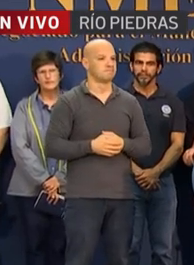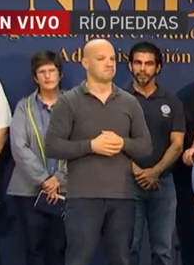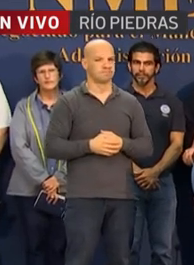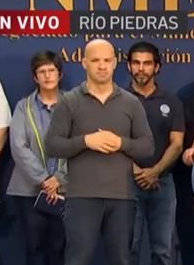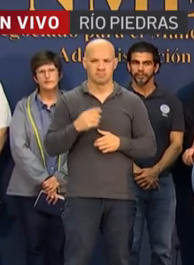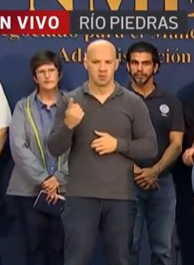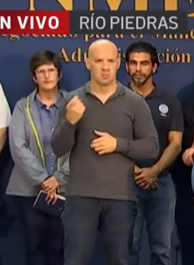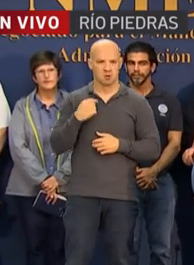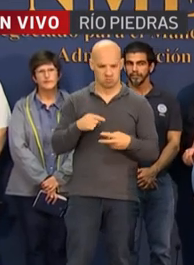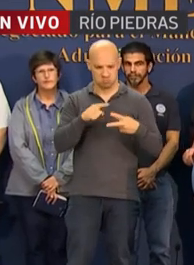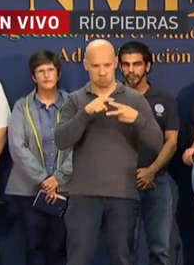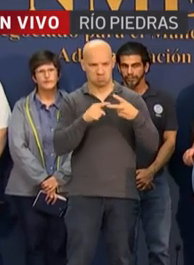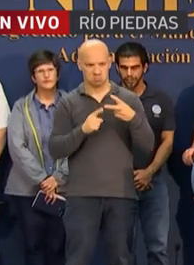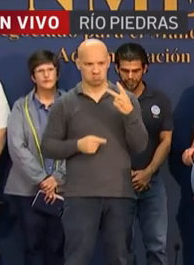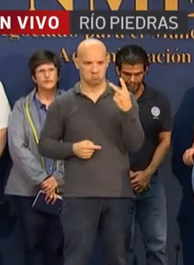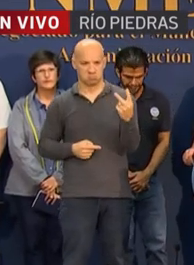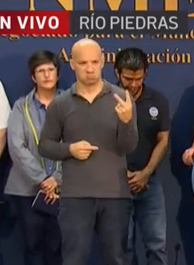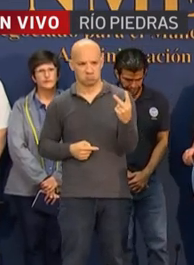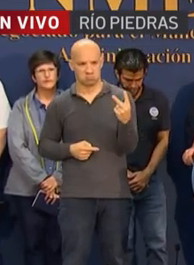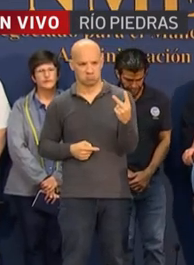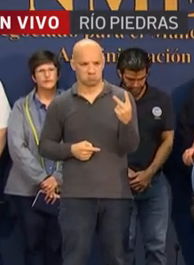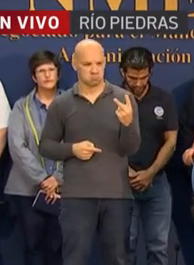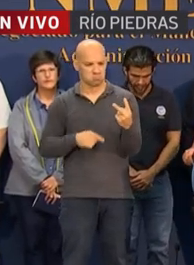ALCALDE.